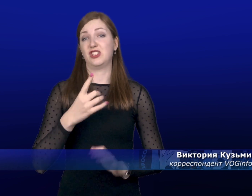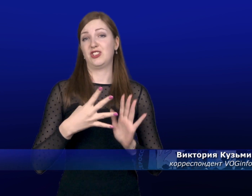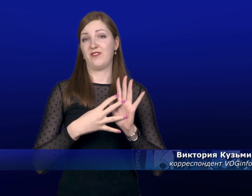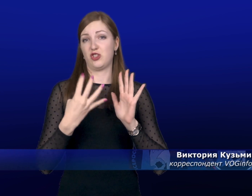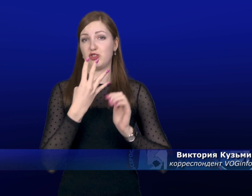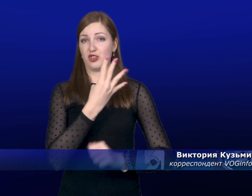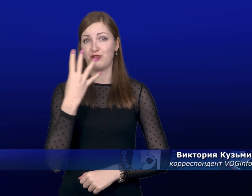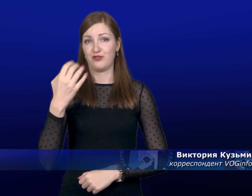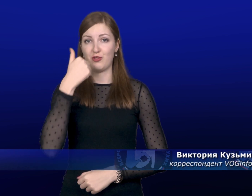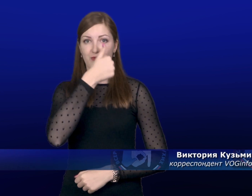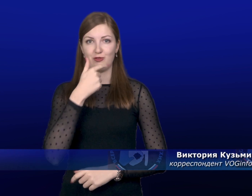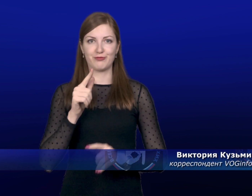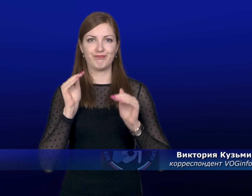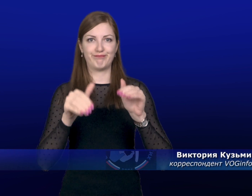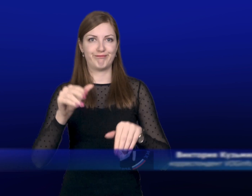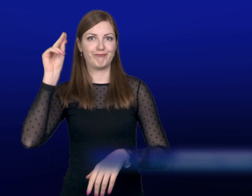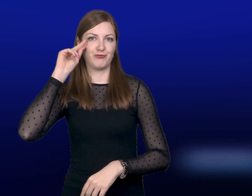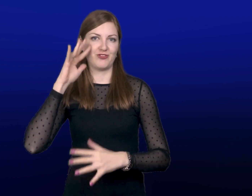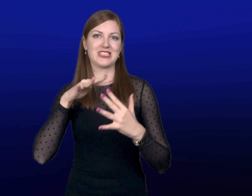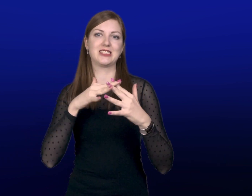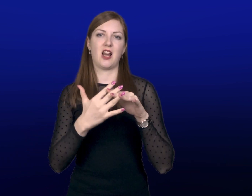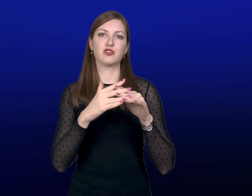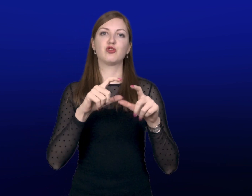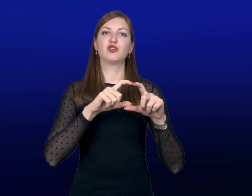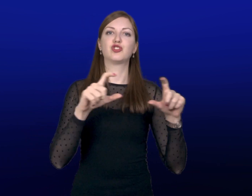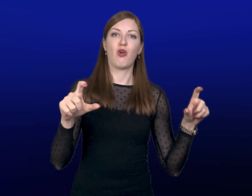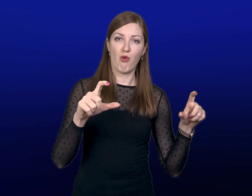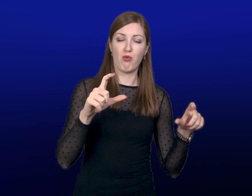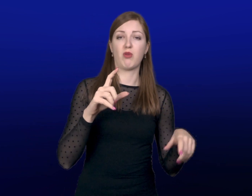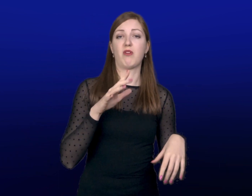С 1944 года училась в сельской школе,